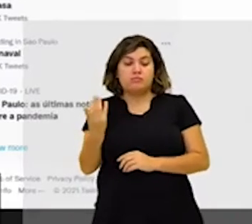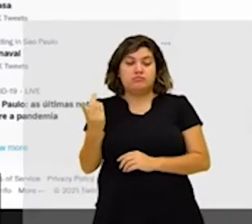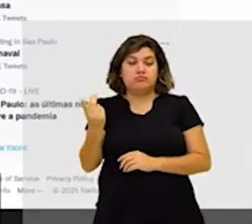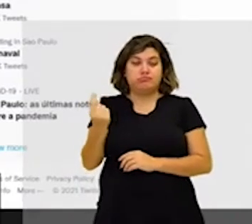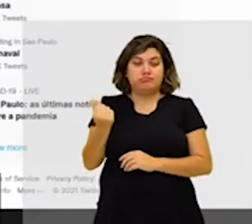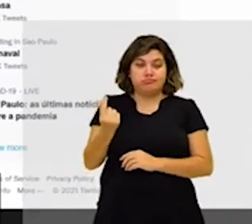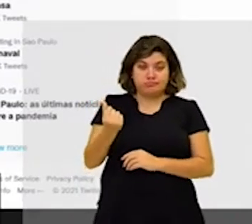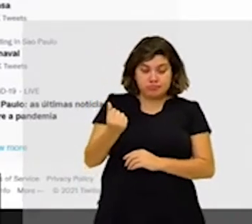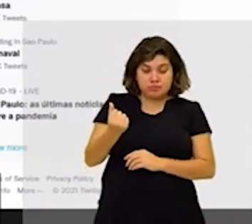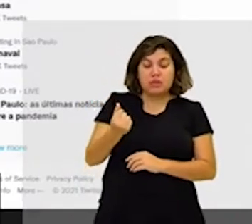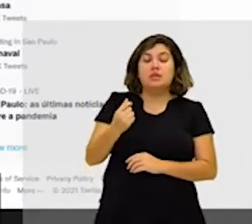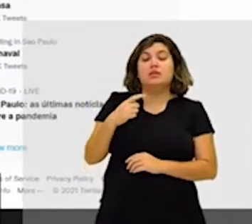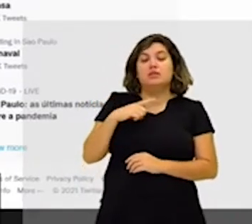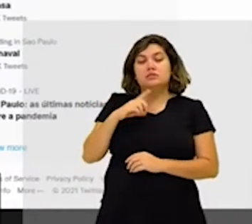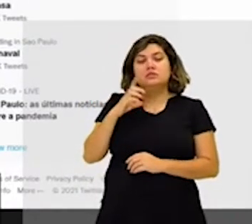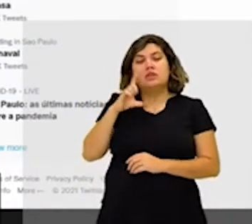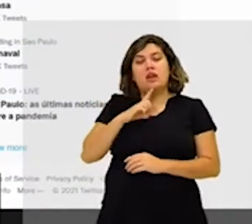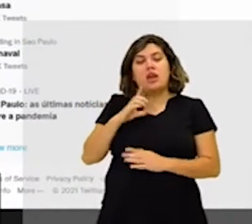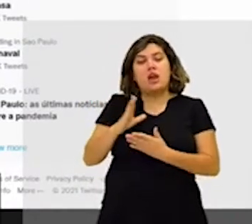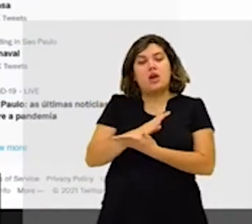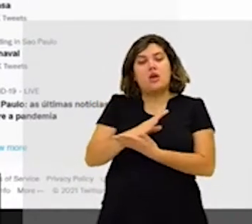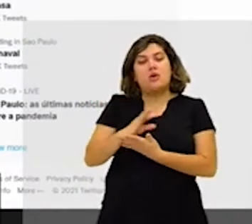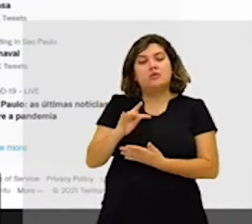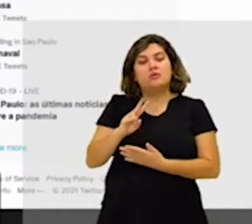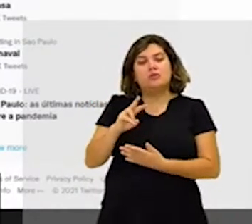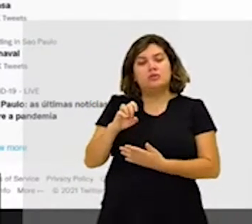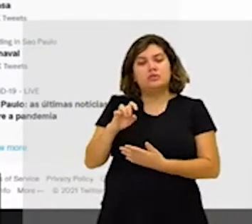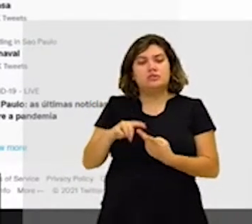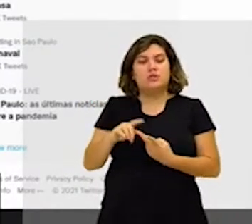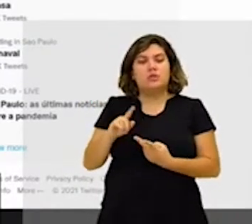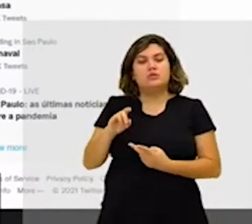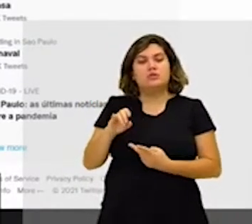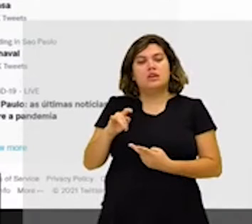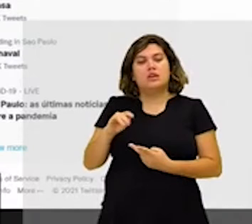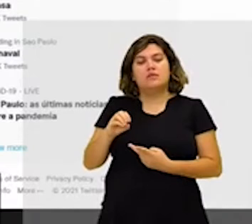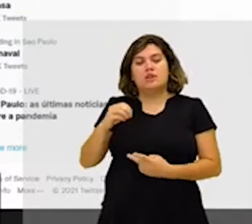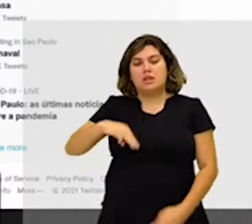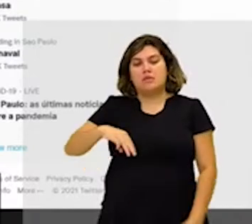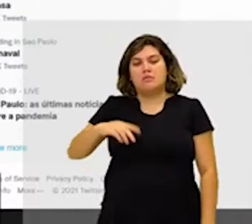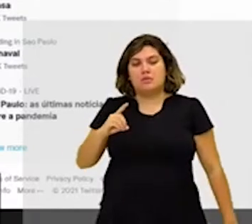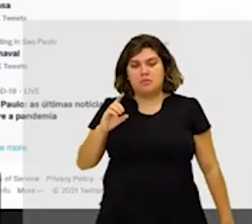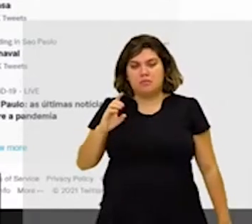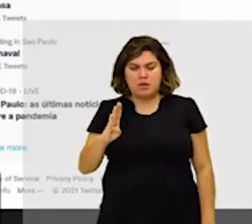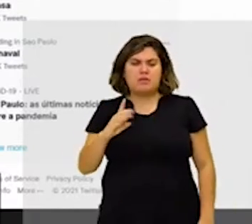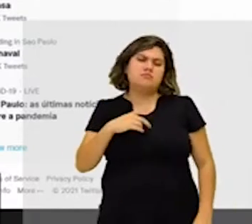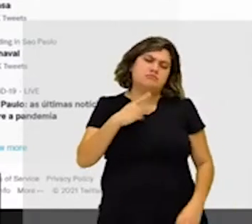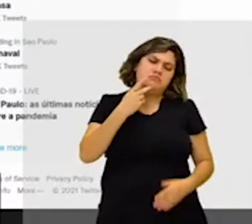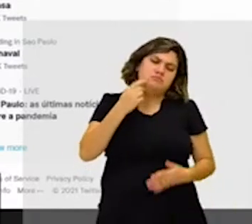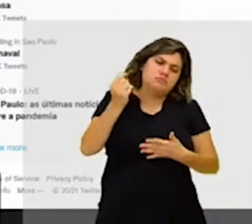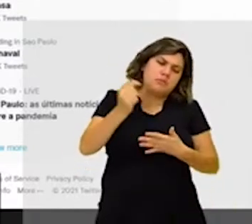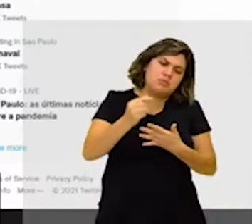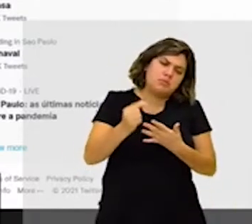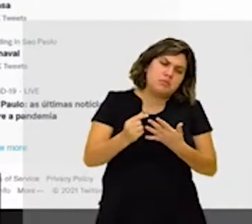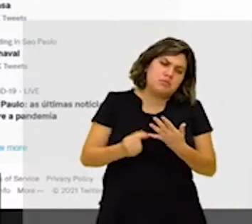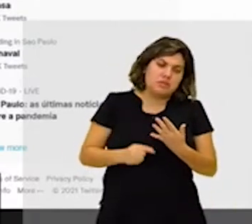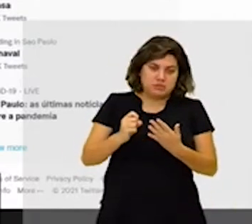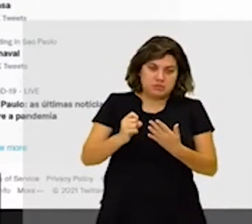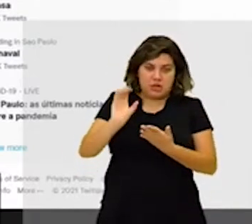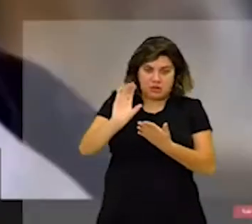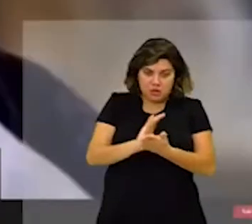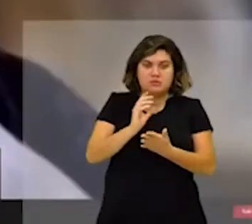aqui alguns tweets o Gustavo do MDB recebido a tela foi tentando assim que receber Ela tuitava é